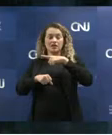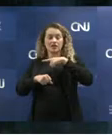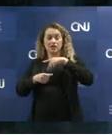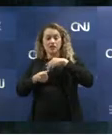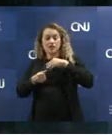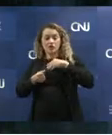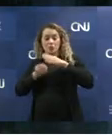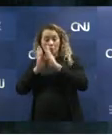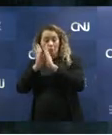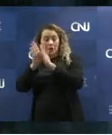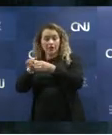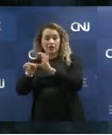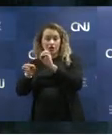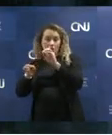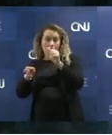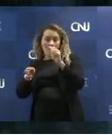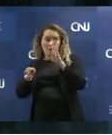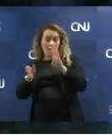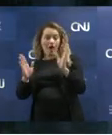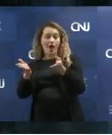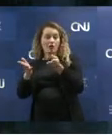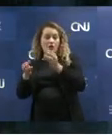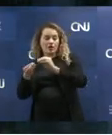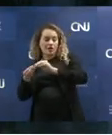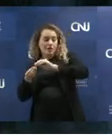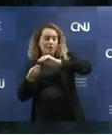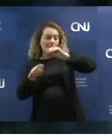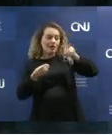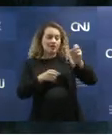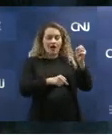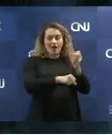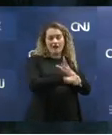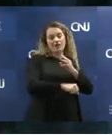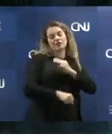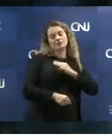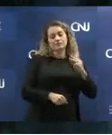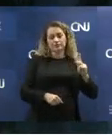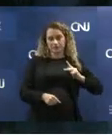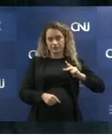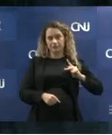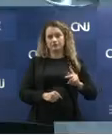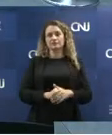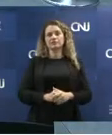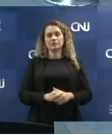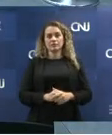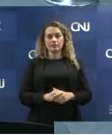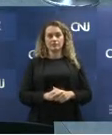agora deveria ir efetivamente ao Ministério Público. Sr. Presidente, pois não